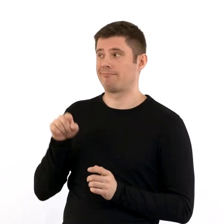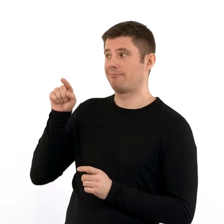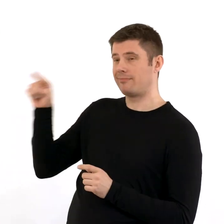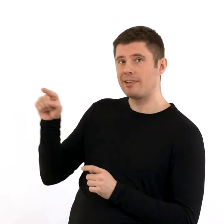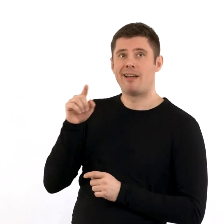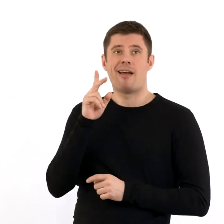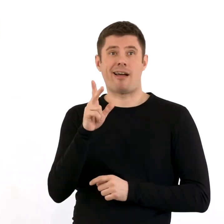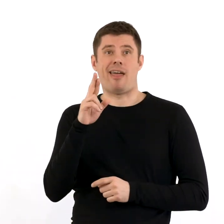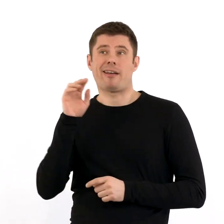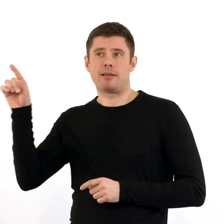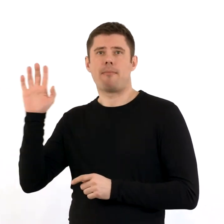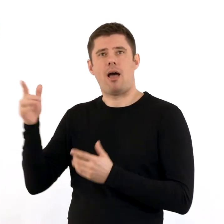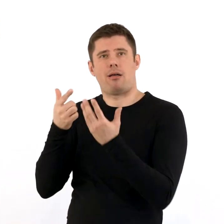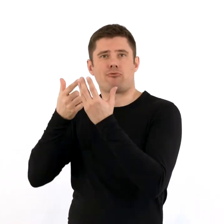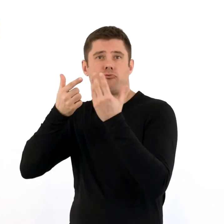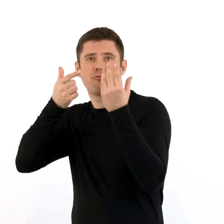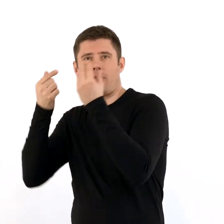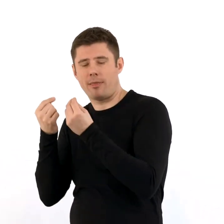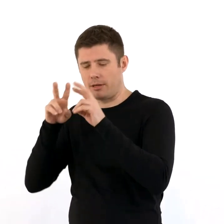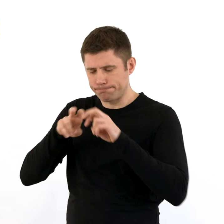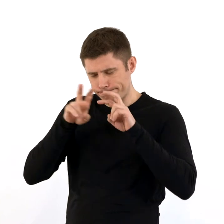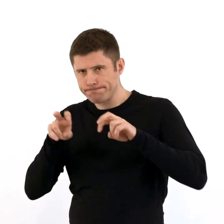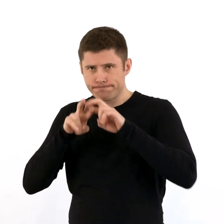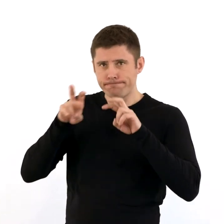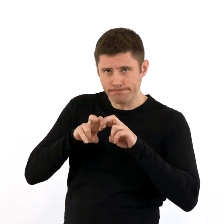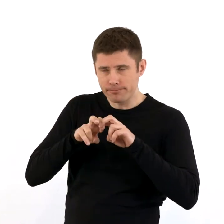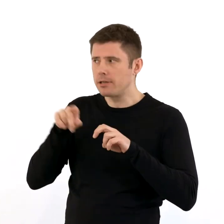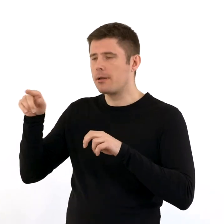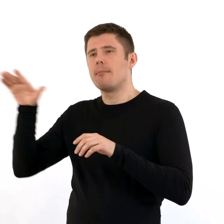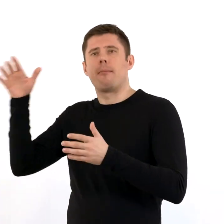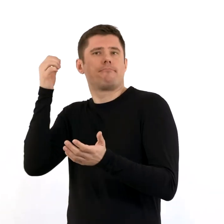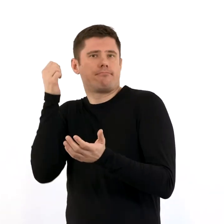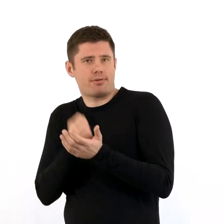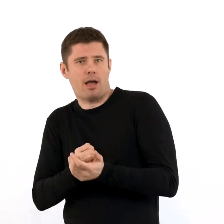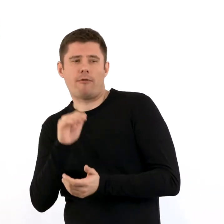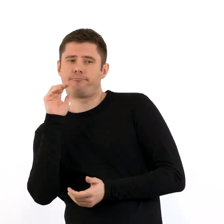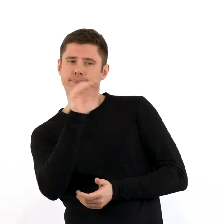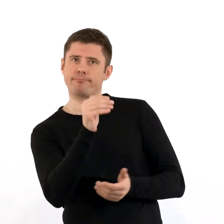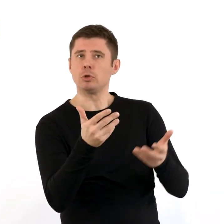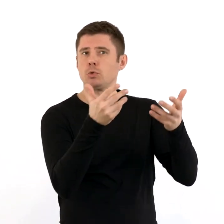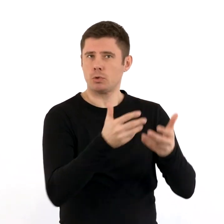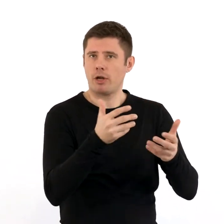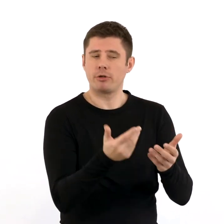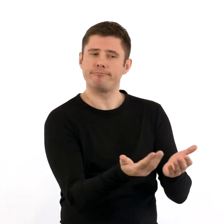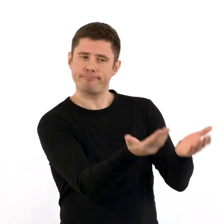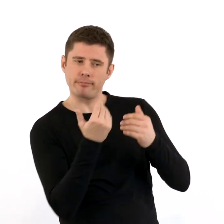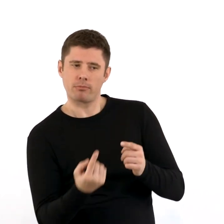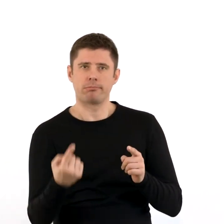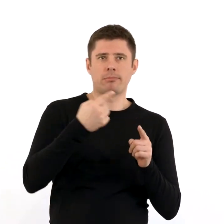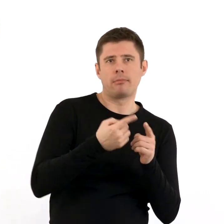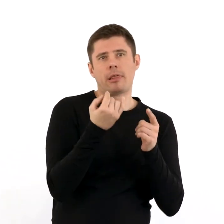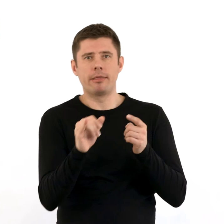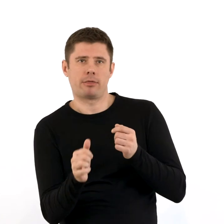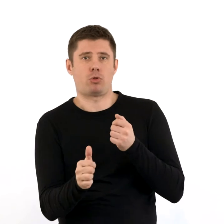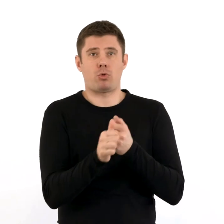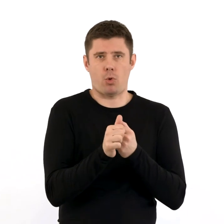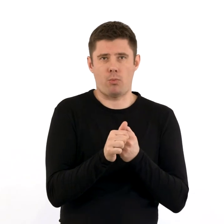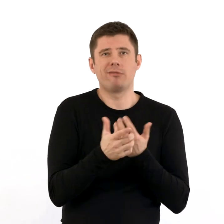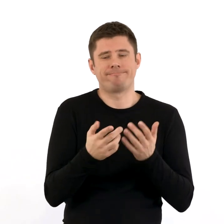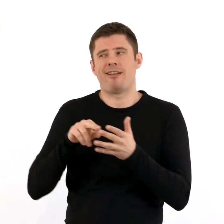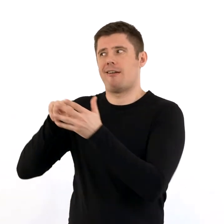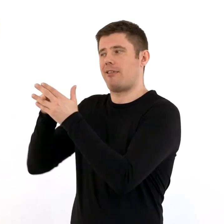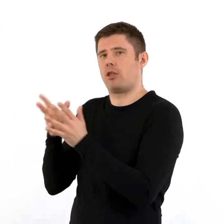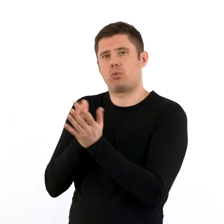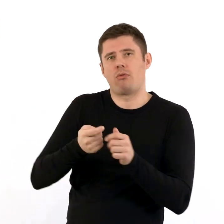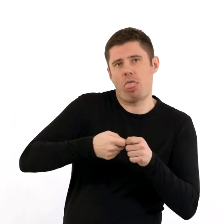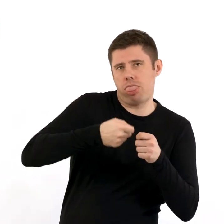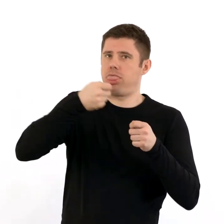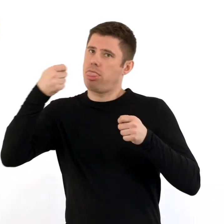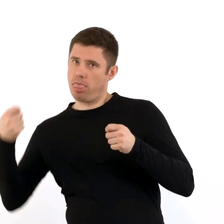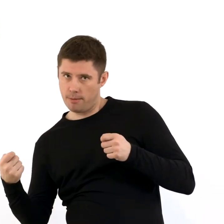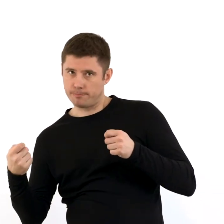KRS w ciągu 7 dni rozpatruje wniosek, może prosić o dodatkowe dokumenty, co przedłuża rejestrację.